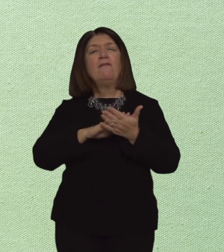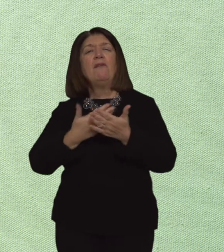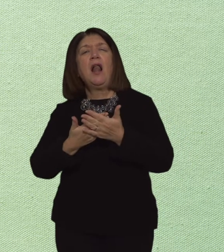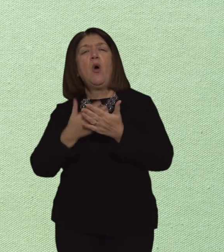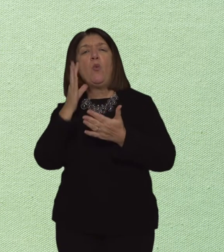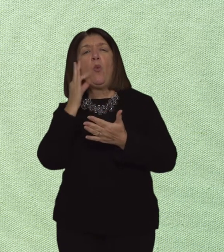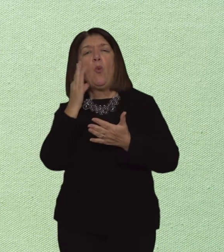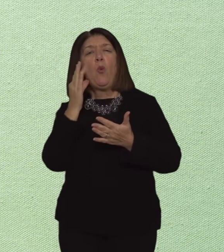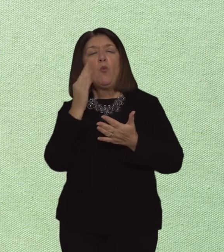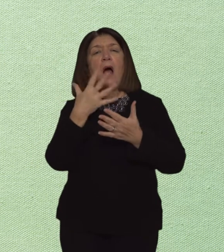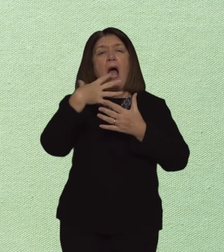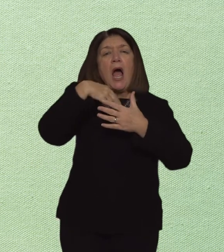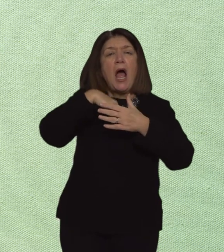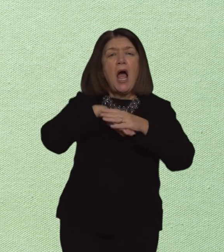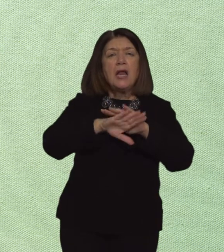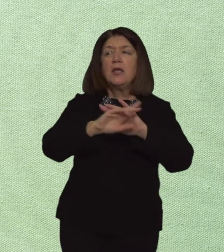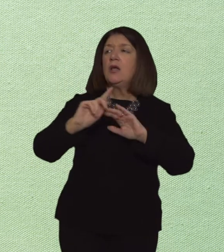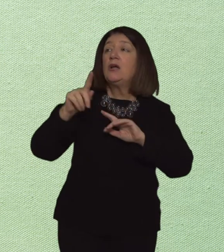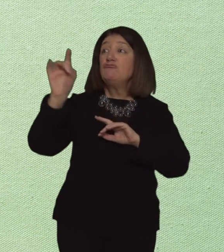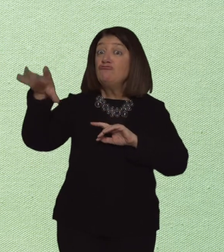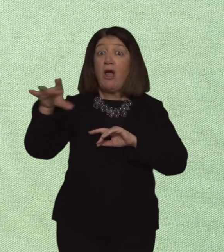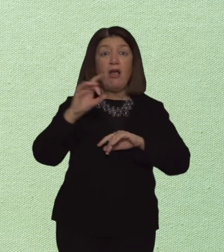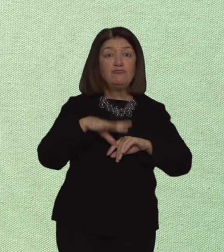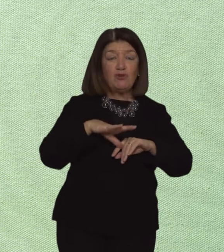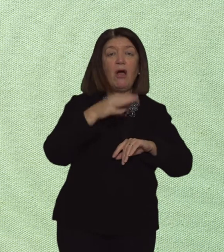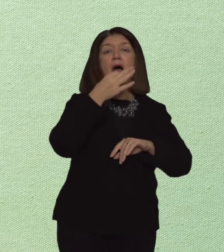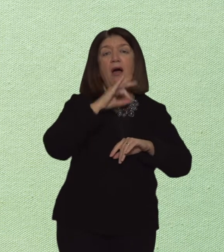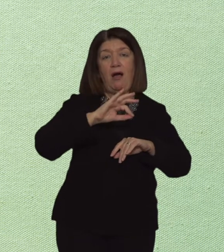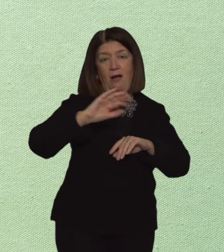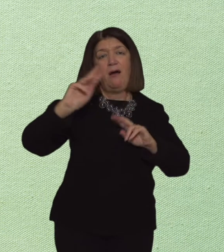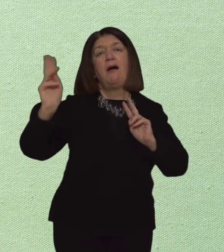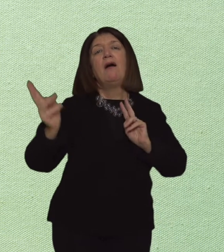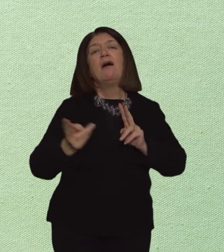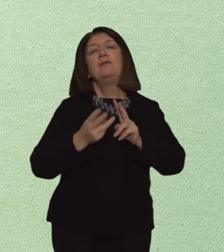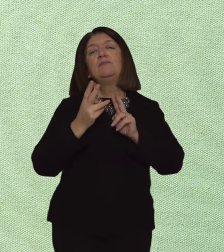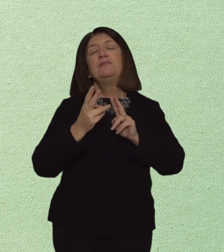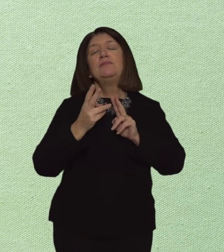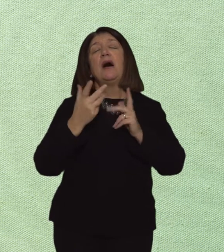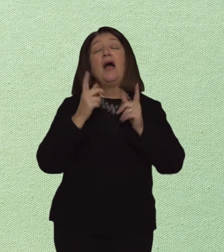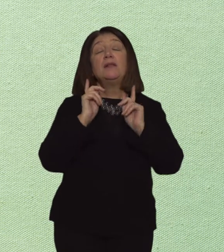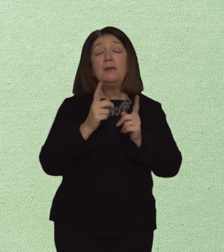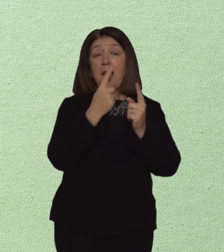ma che vanno declinati a seconda delle sfide specifiche che ogni contesto pone alla convivenza,